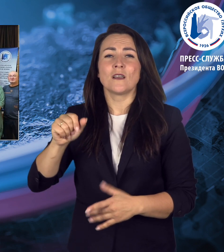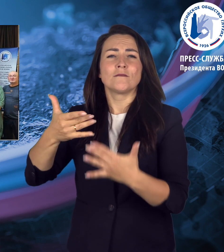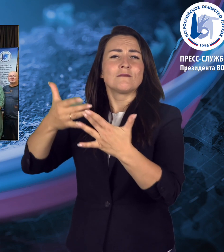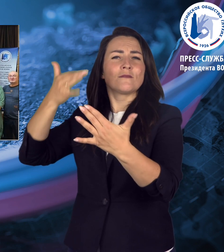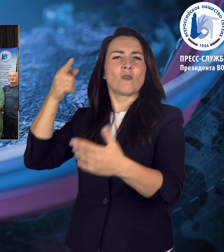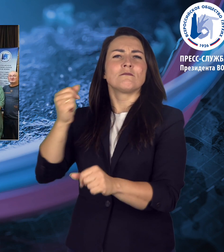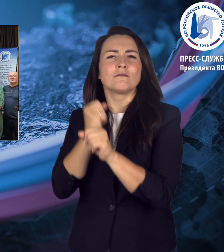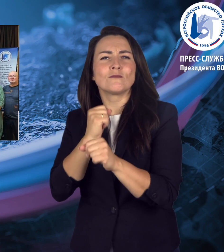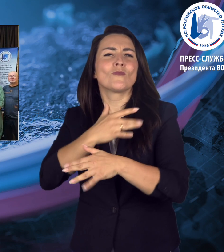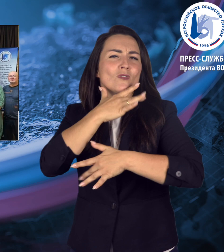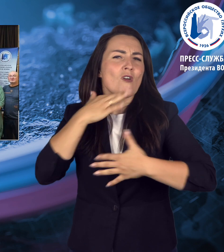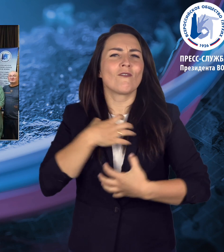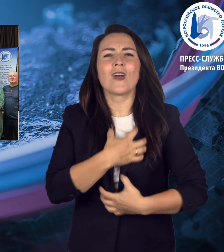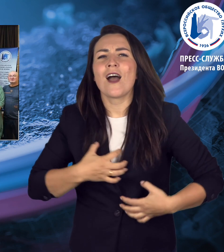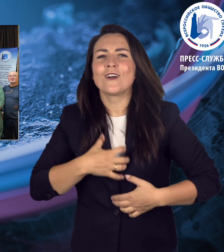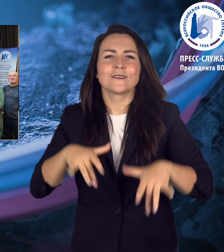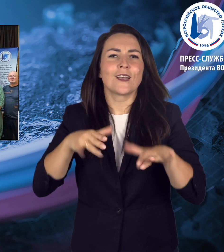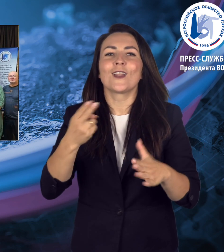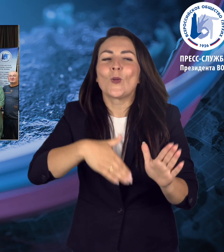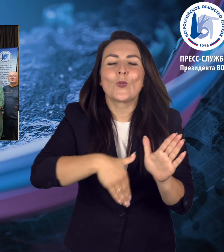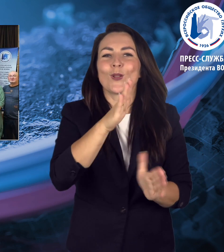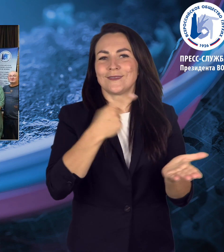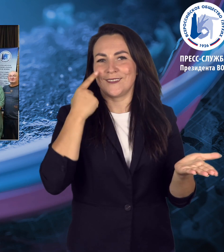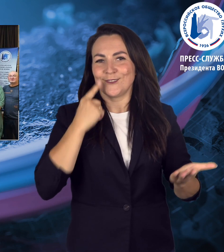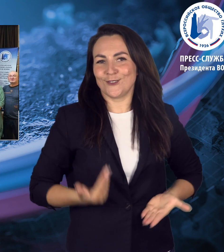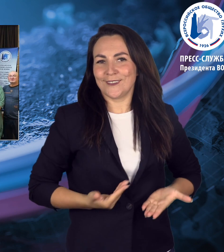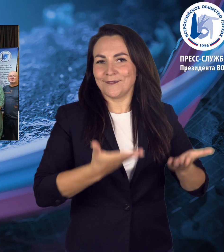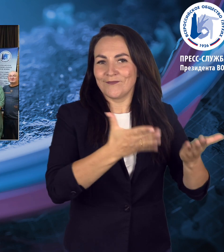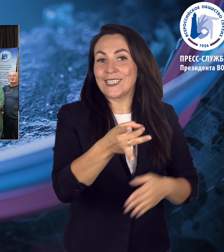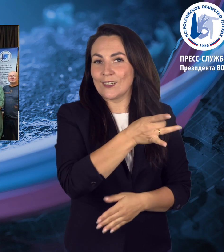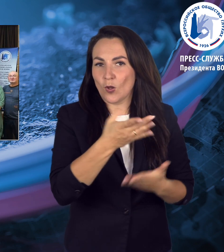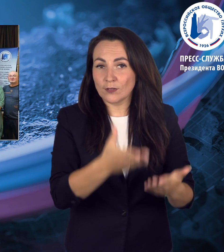За долгие годы работы он сделал много важных дел для улучшения жизни глухих людей в регионе.